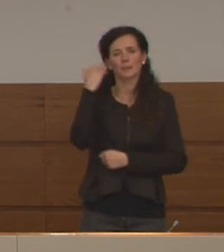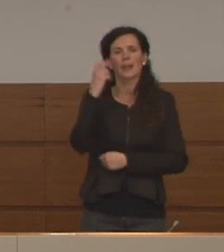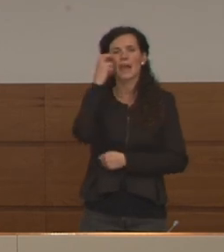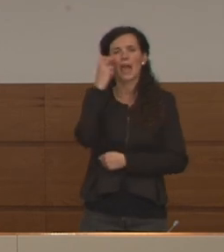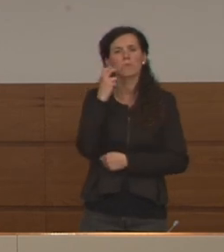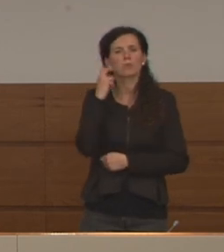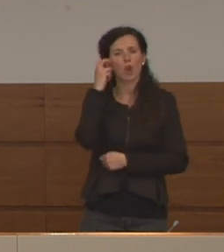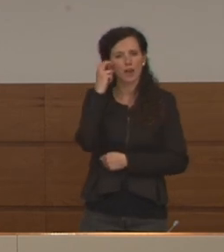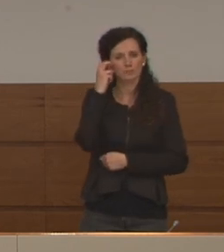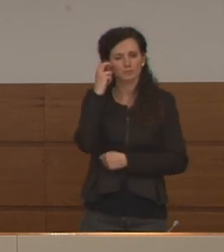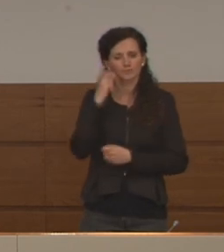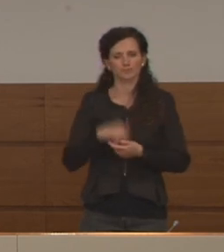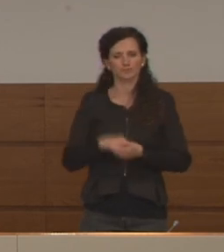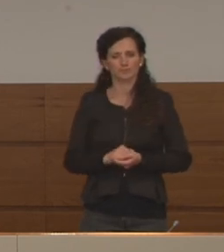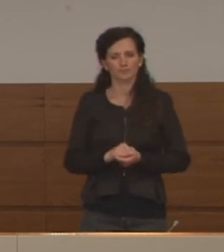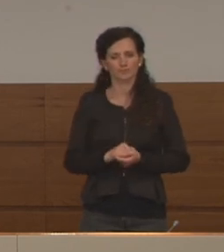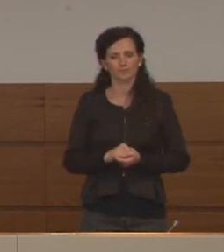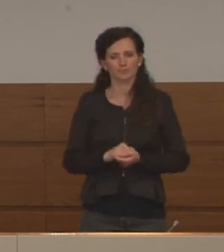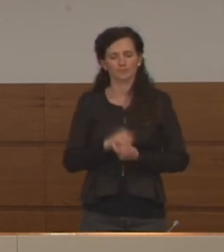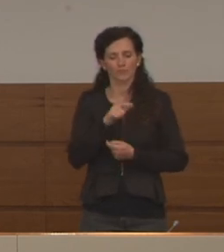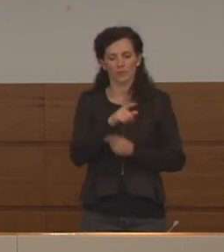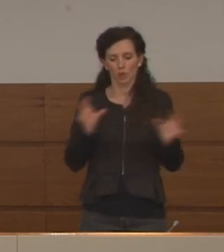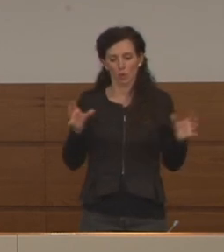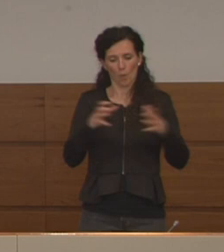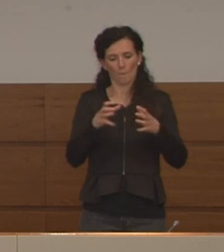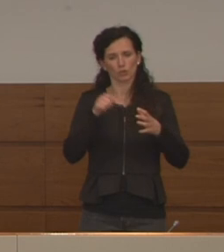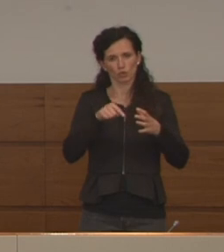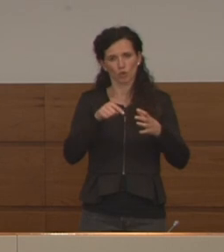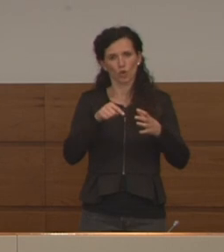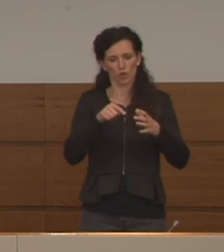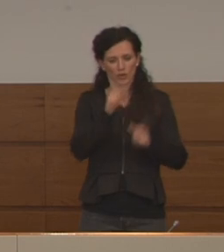Chiedere una commissione indipendente che capisca che cosa è